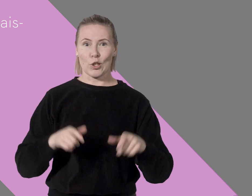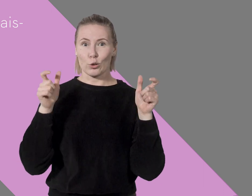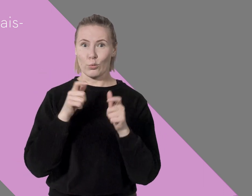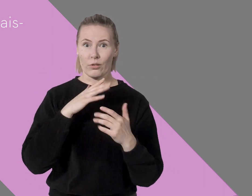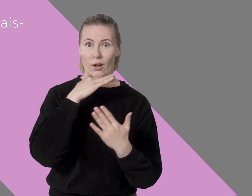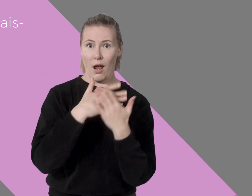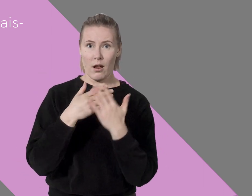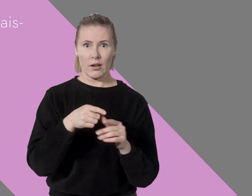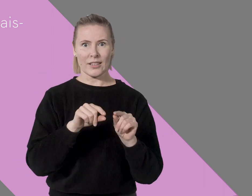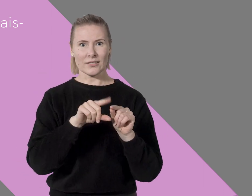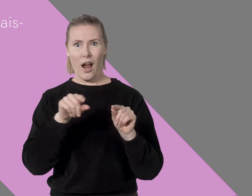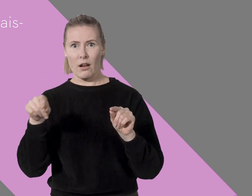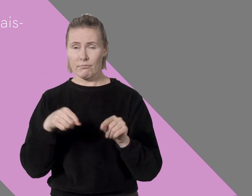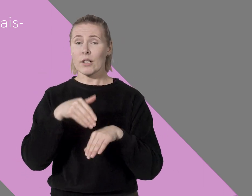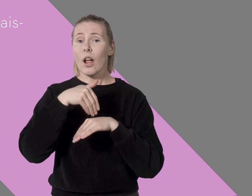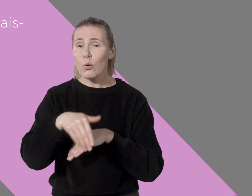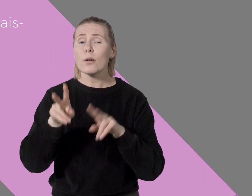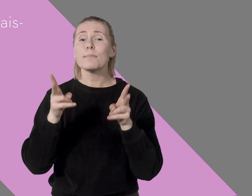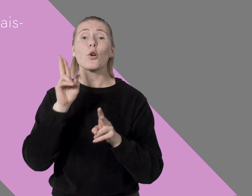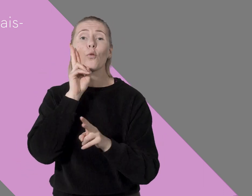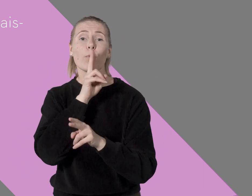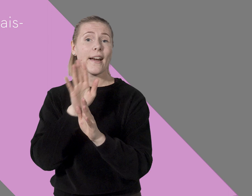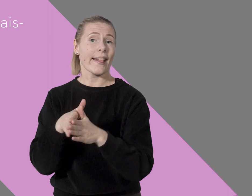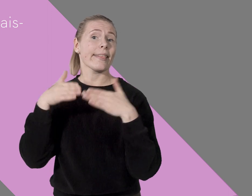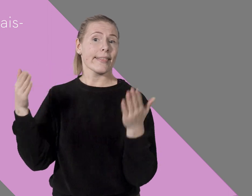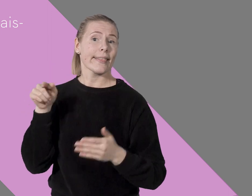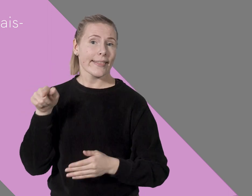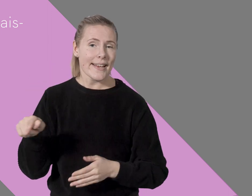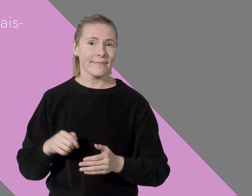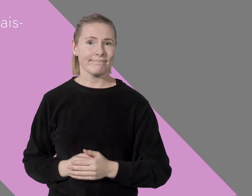Yhdistystarinat-sarja jatkuu myös Kuurojen lehdessä.